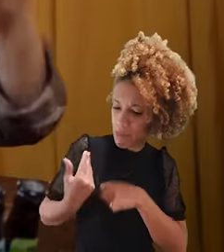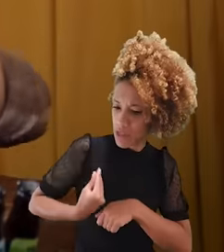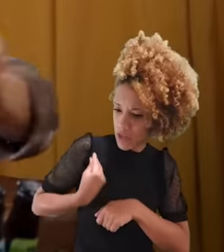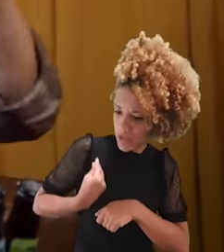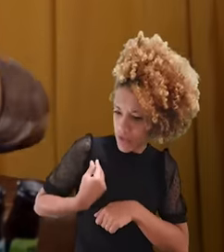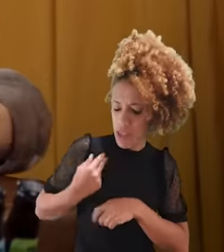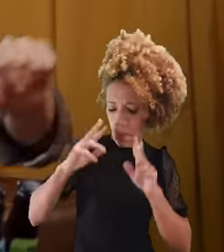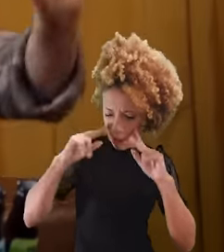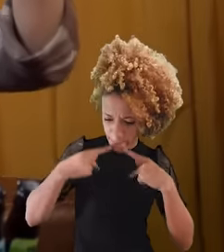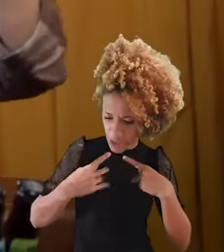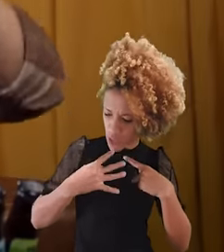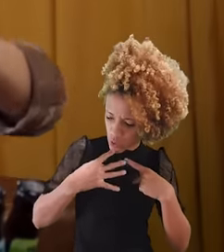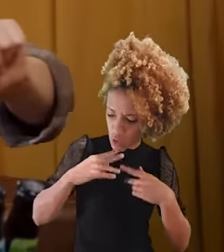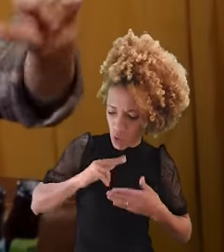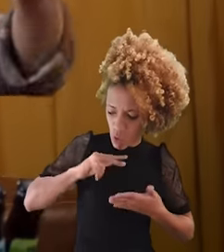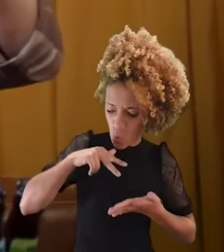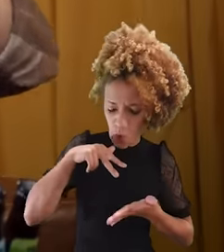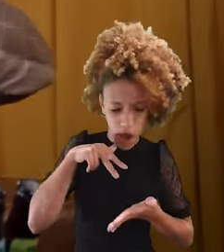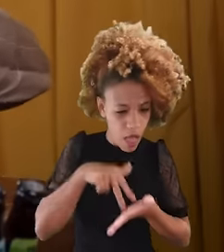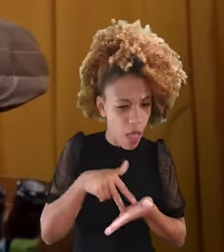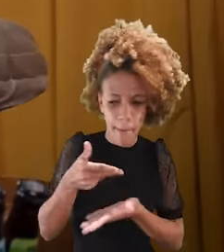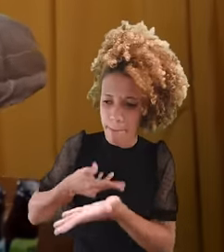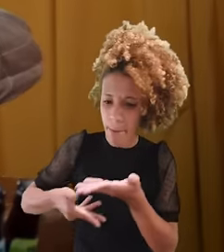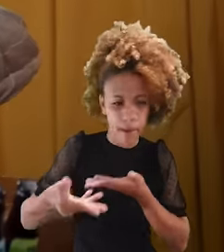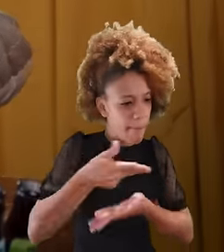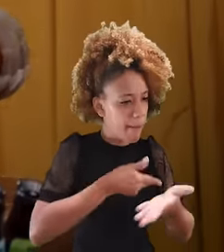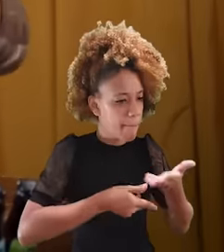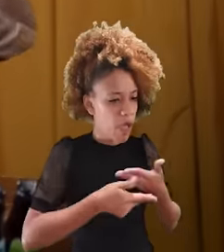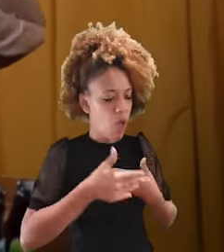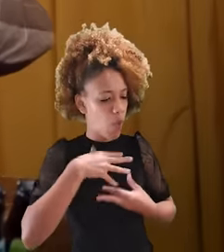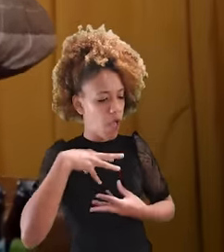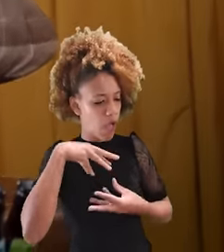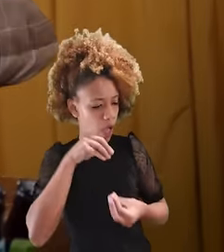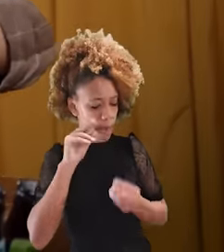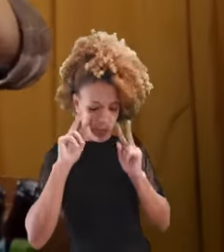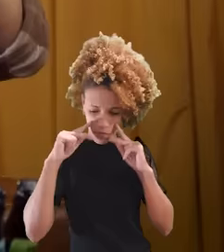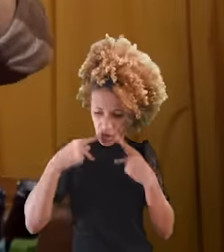para nos conhecermos e lidarmos com com as nossas almas e com os nossos desejos para que a gente